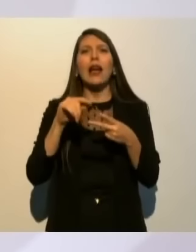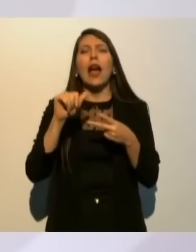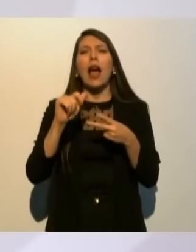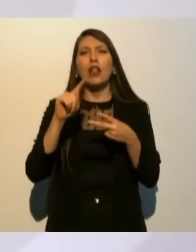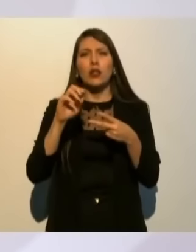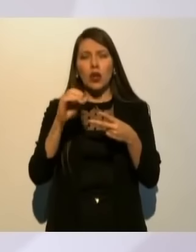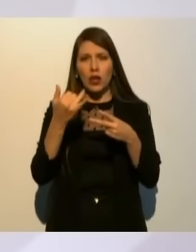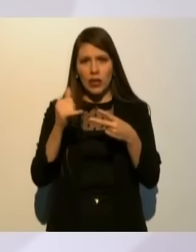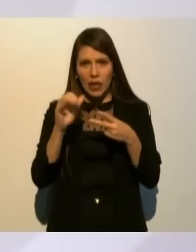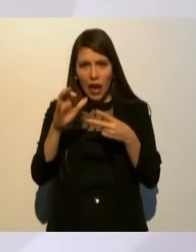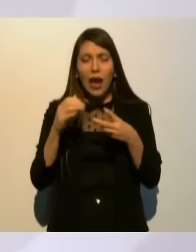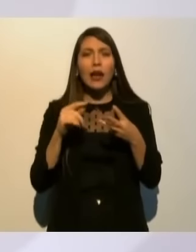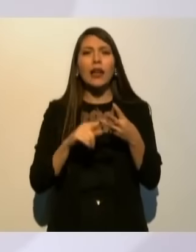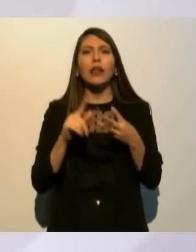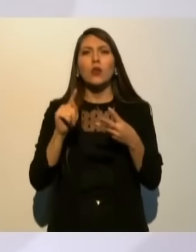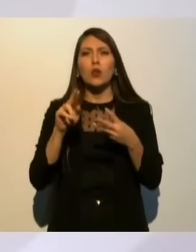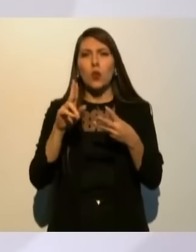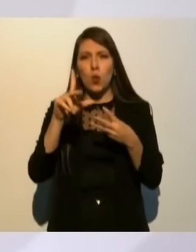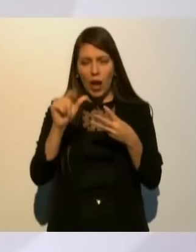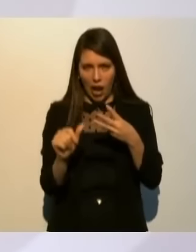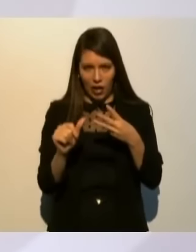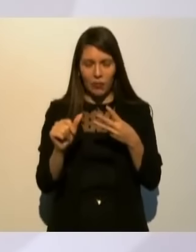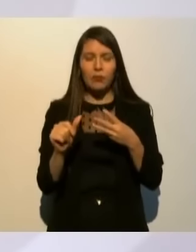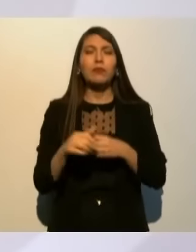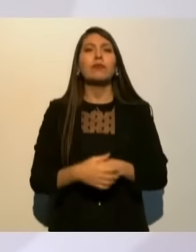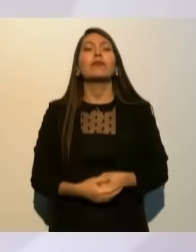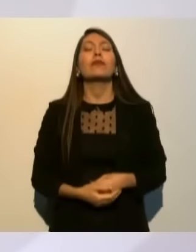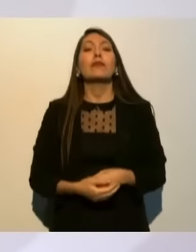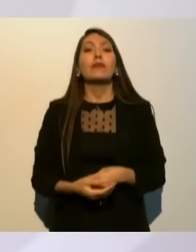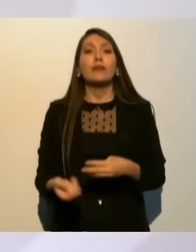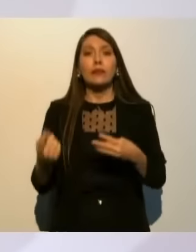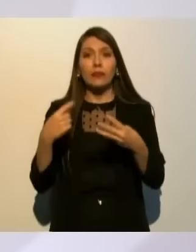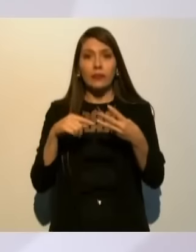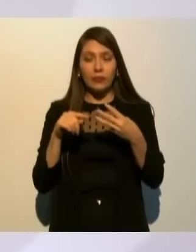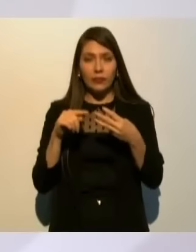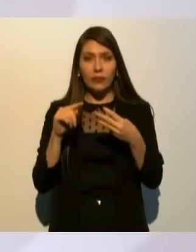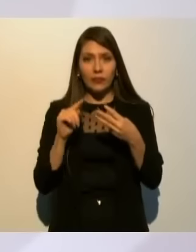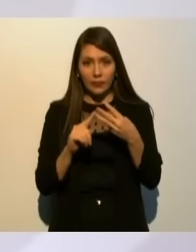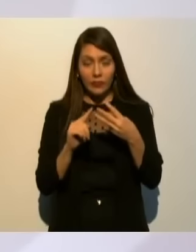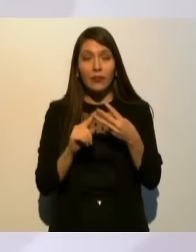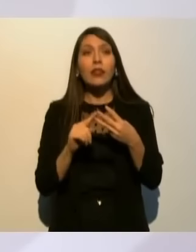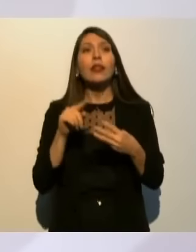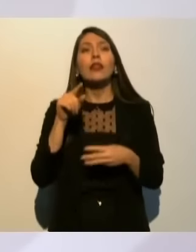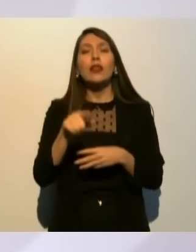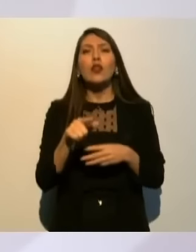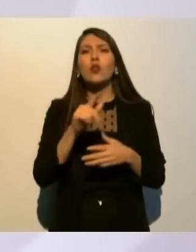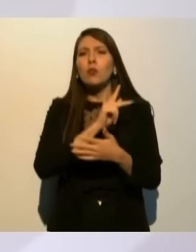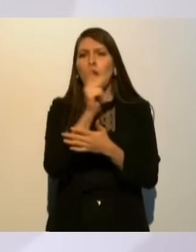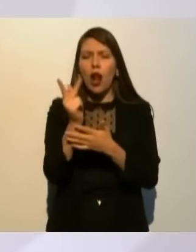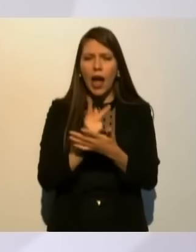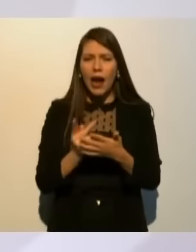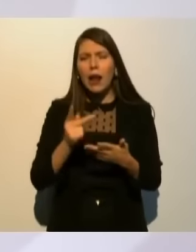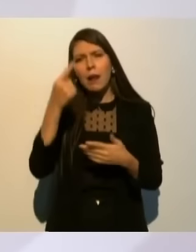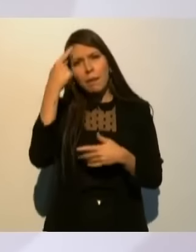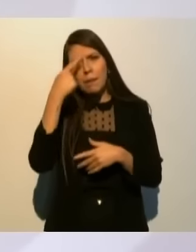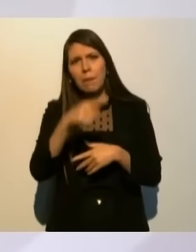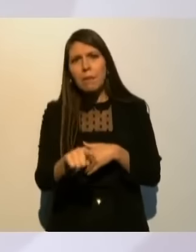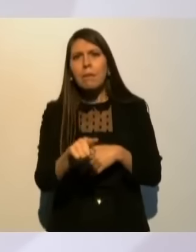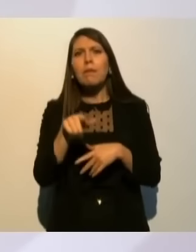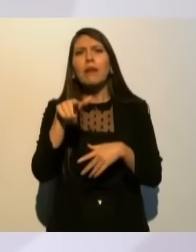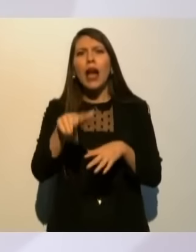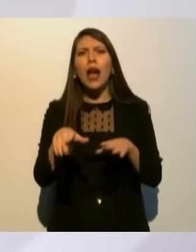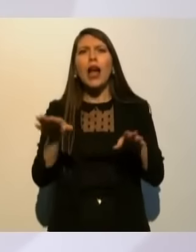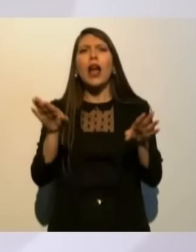también el río Tula es un programa Nacional para la tecnificación de más de 200,000 hectáreas de